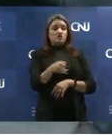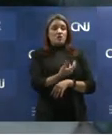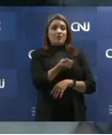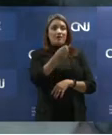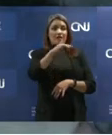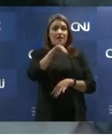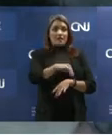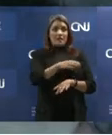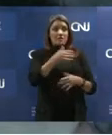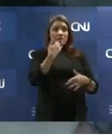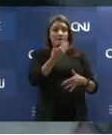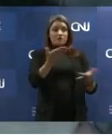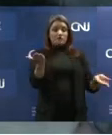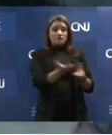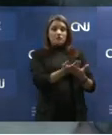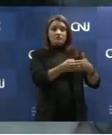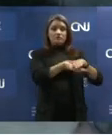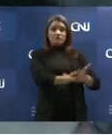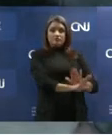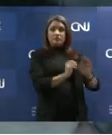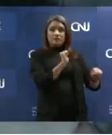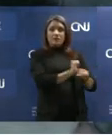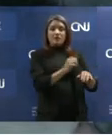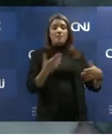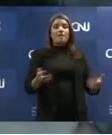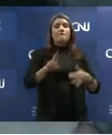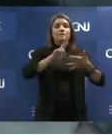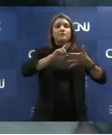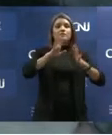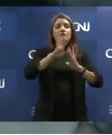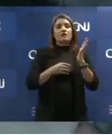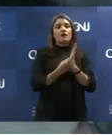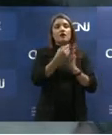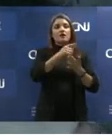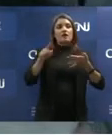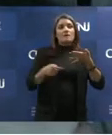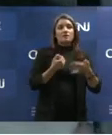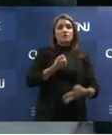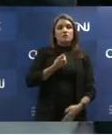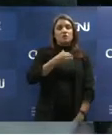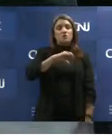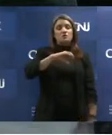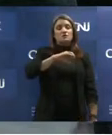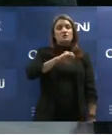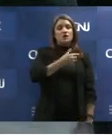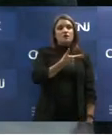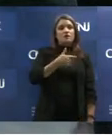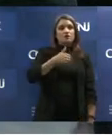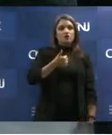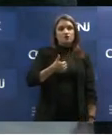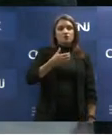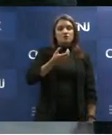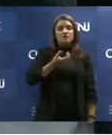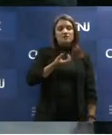na reclamação disciplinar do número 021097434, para instaurar processo administrativo disciplinar PAD